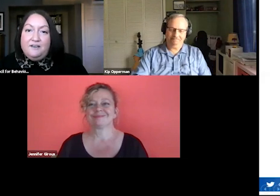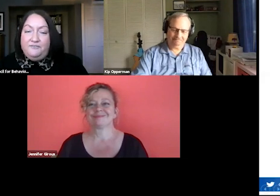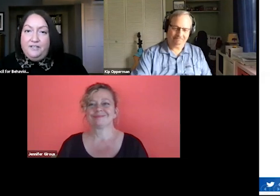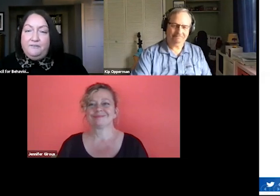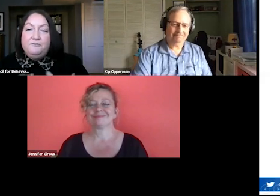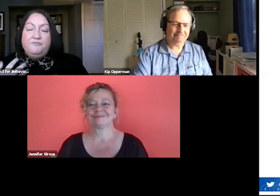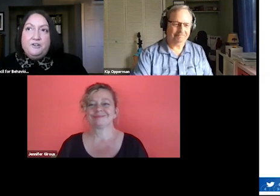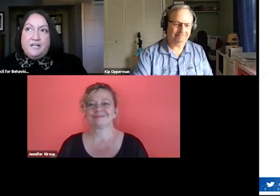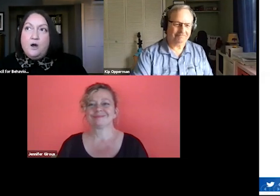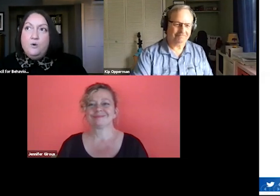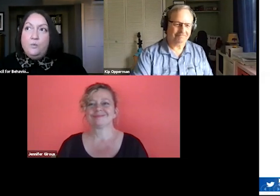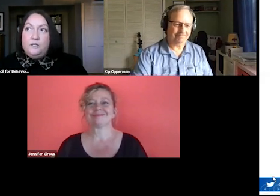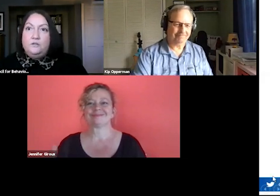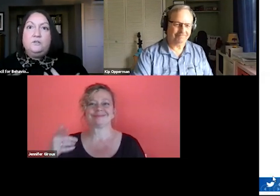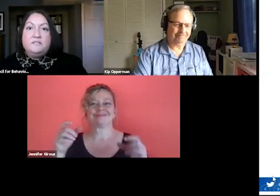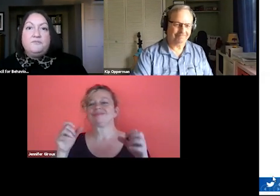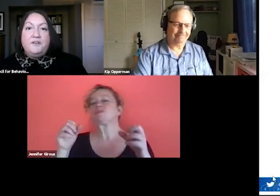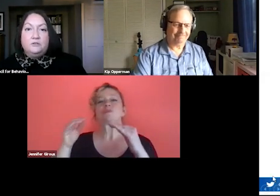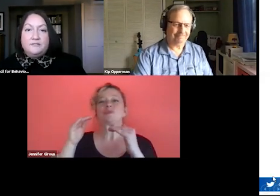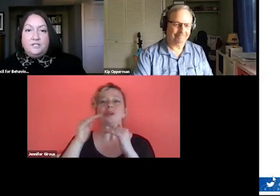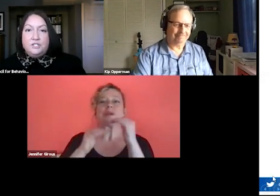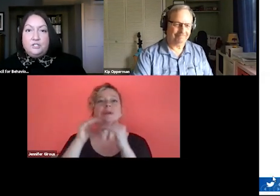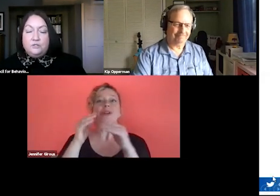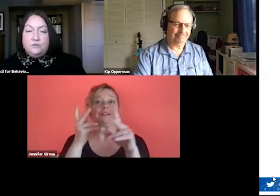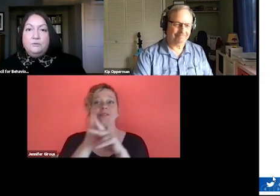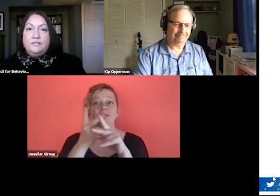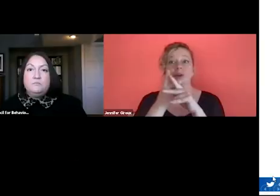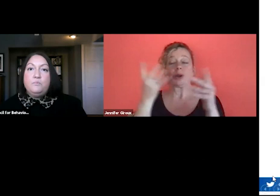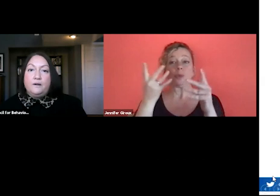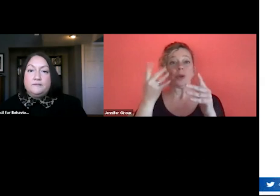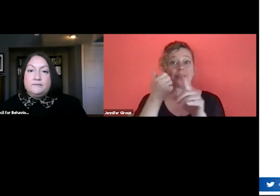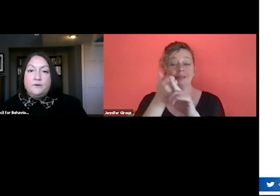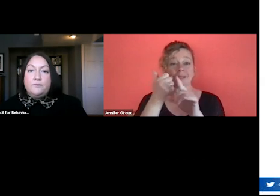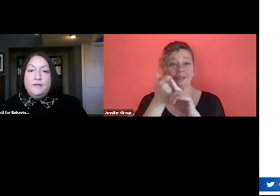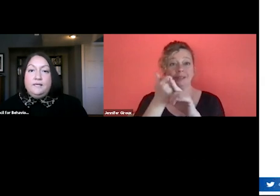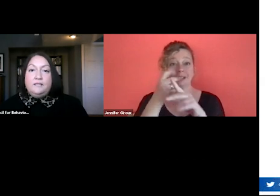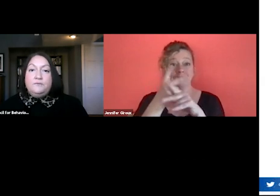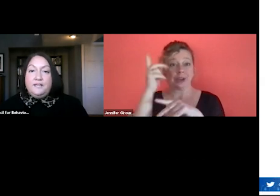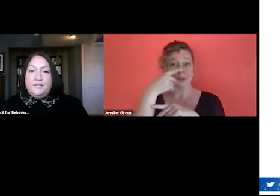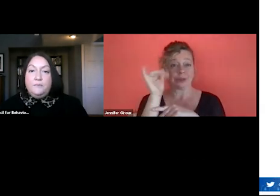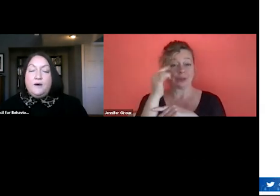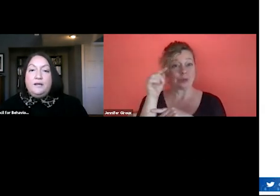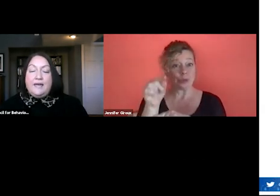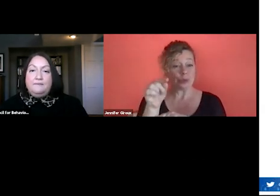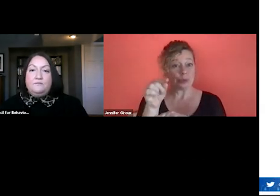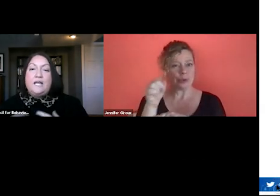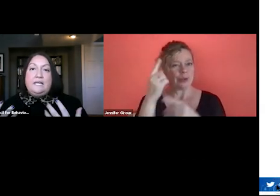Desarrollar y descubrir cómo es el autocuidado para ustedes es importante, así que pensando, nuevamente,